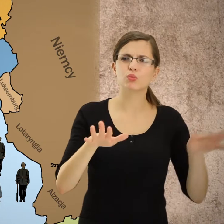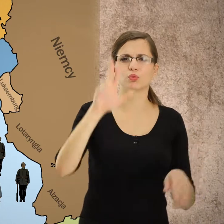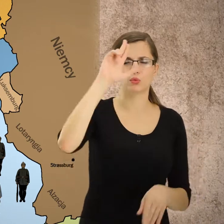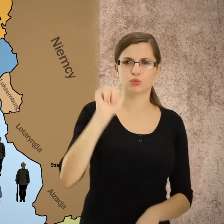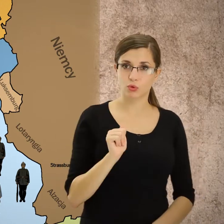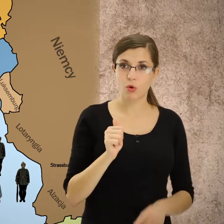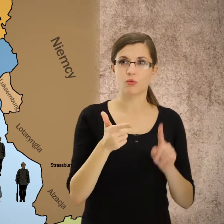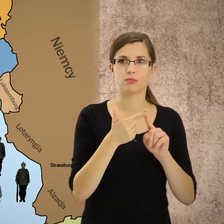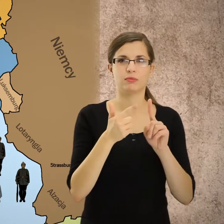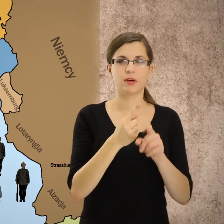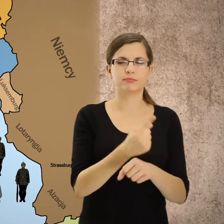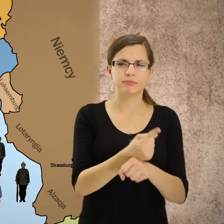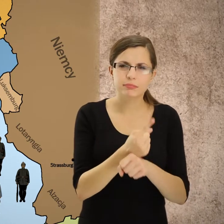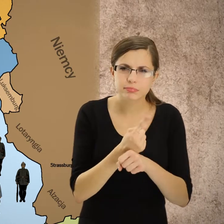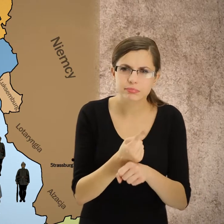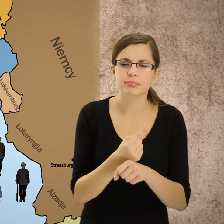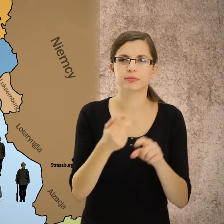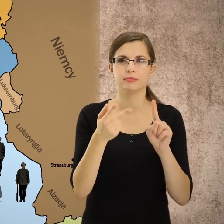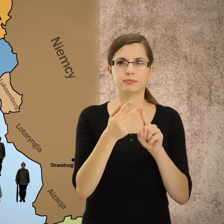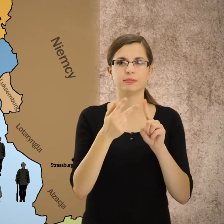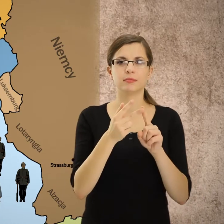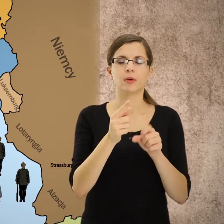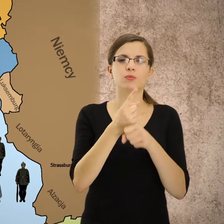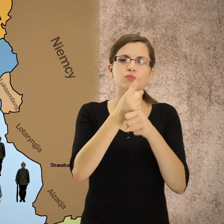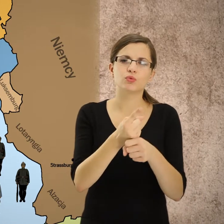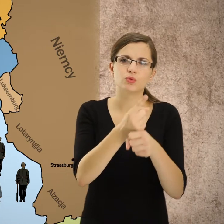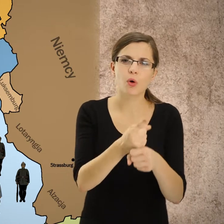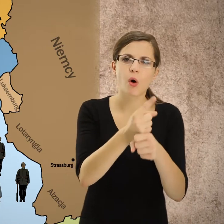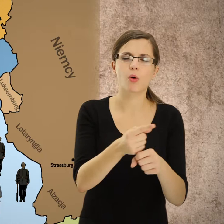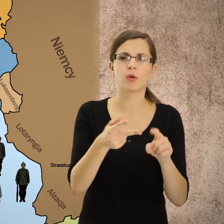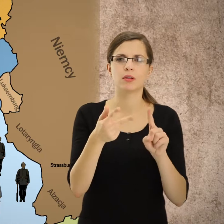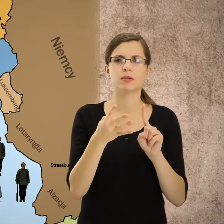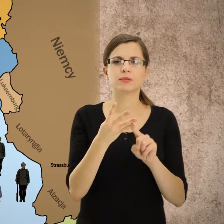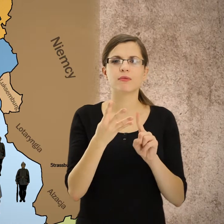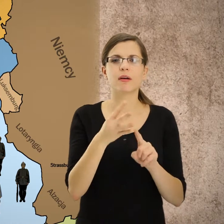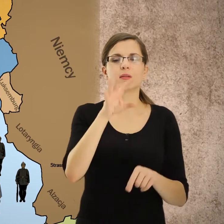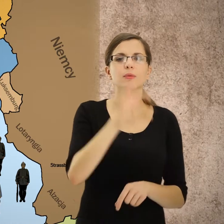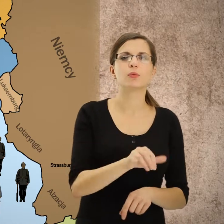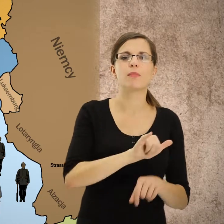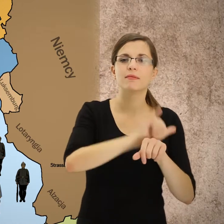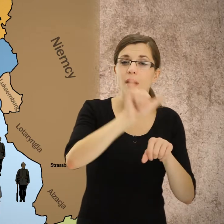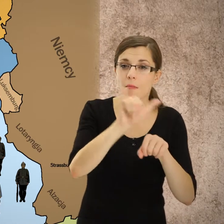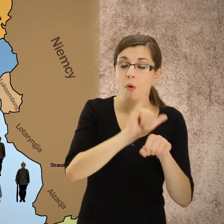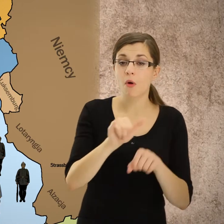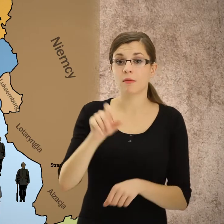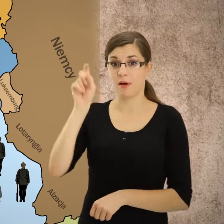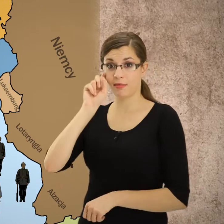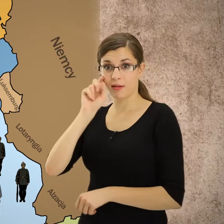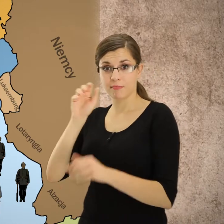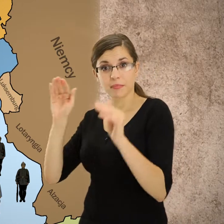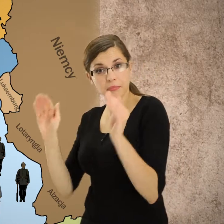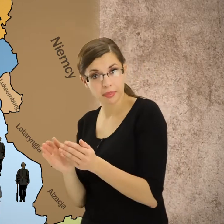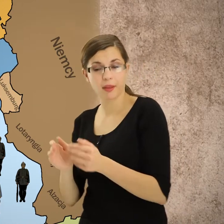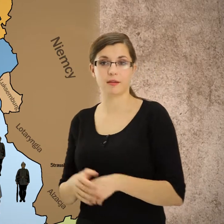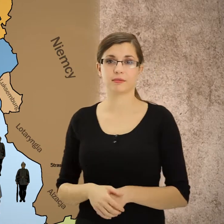żołnierzy, artylerii, czołgów i samolotów niż Niemcy.